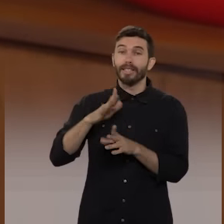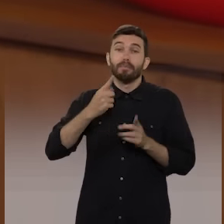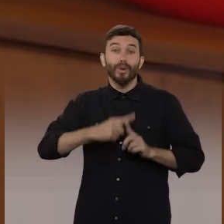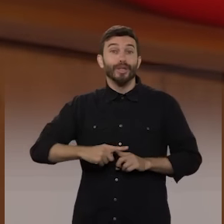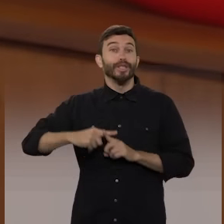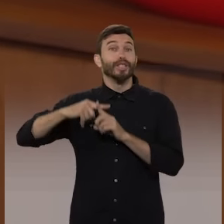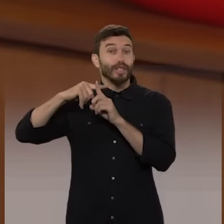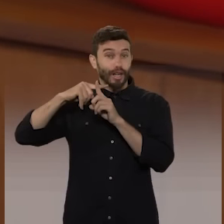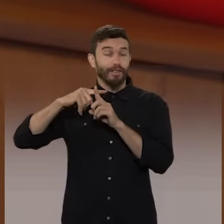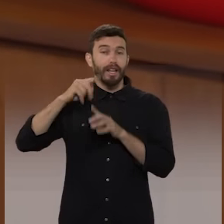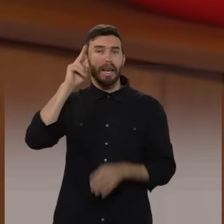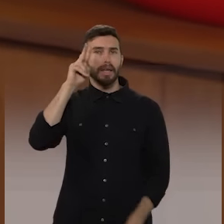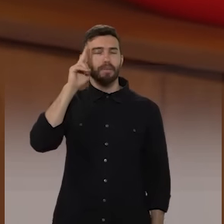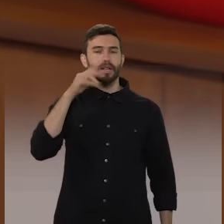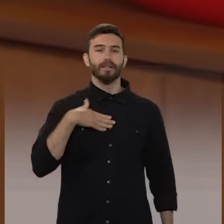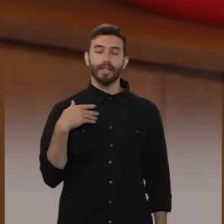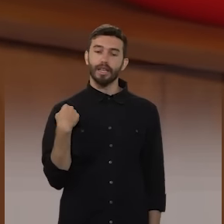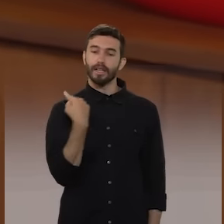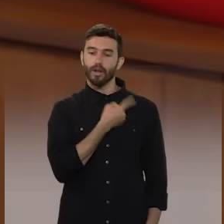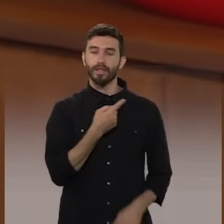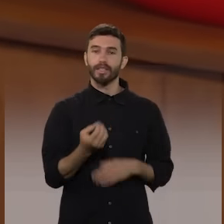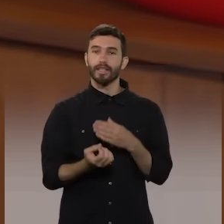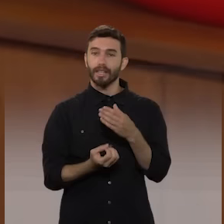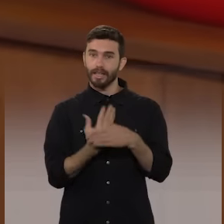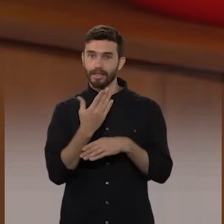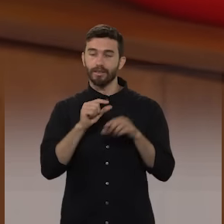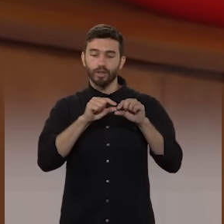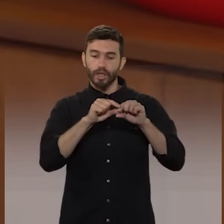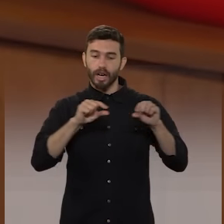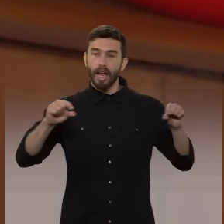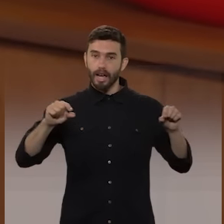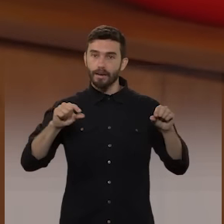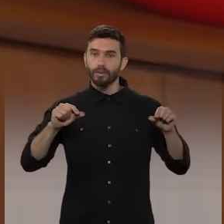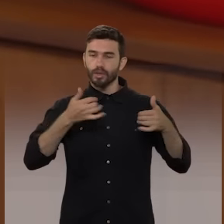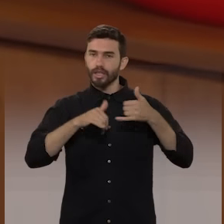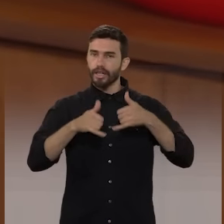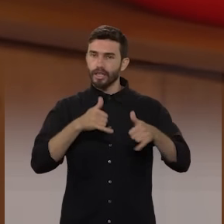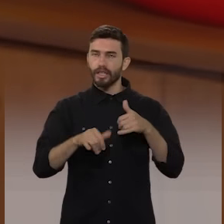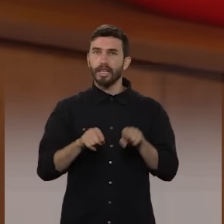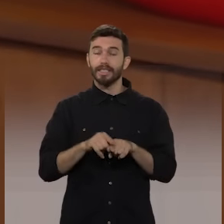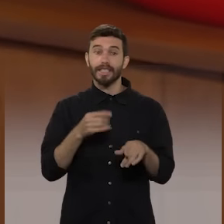para o nosso segmento de cabos elétricos, quanto mais geração de energia houver, quanto mais